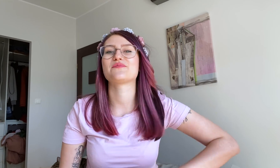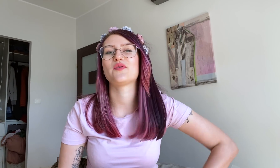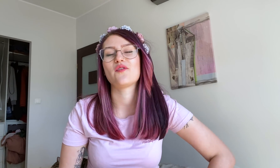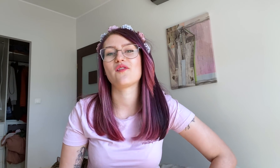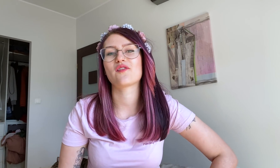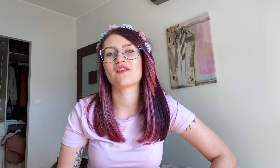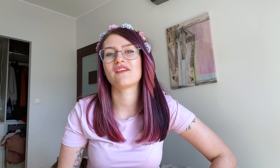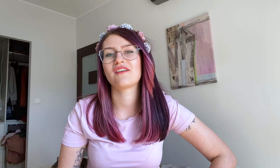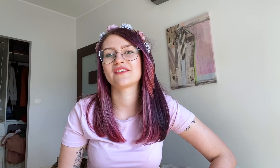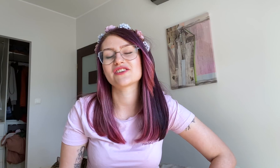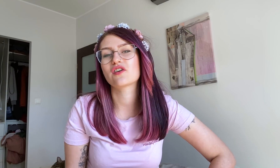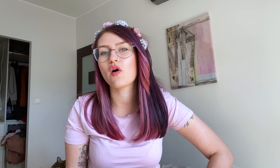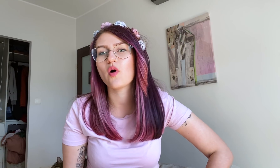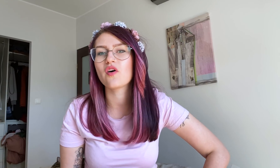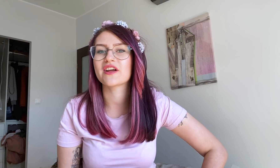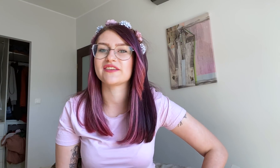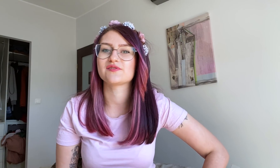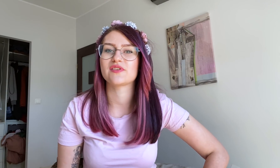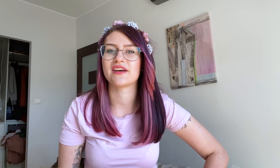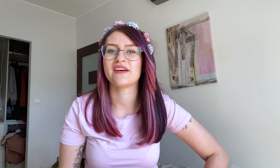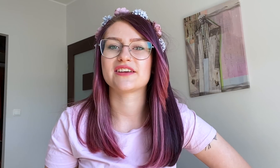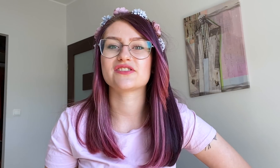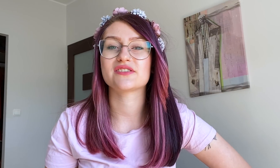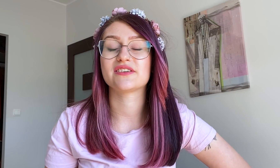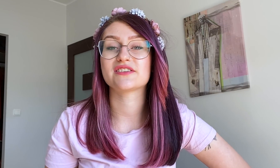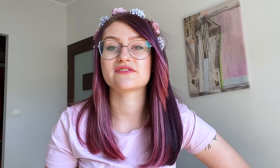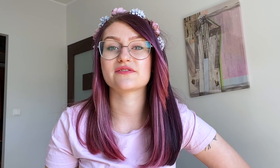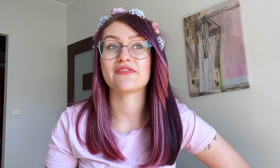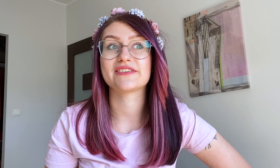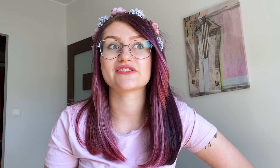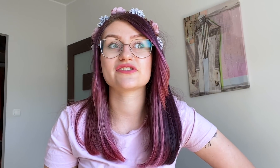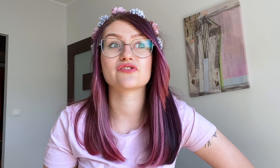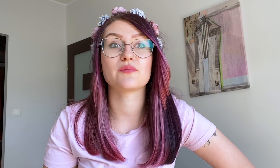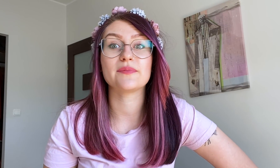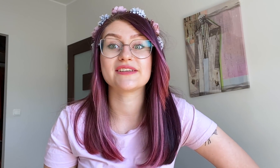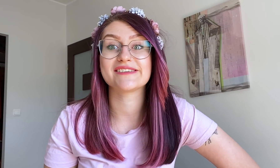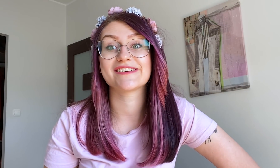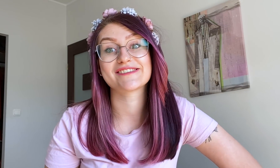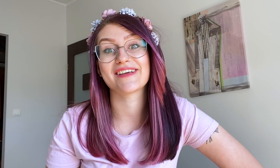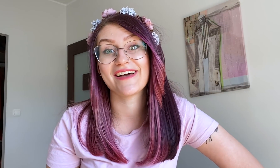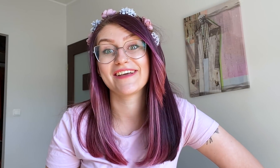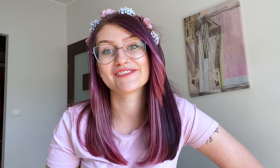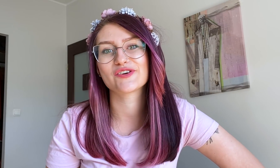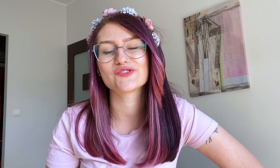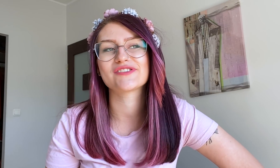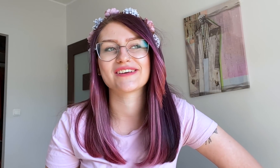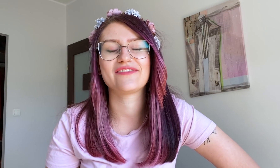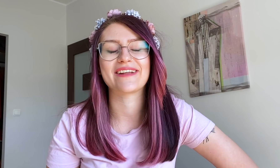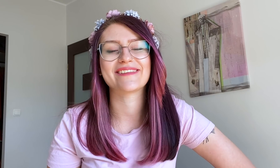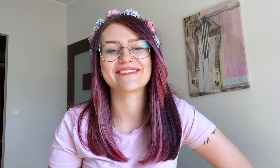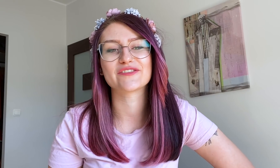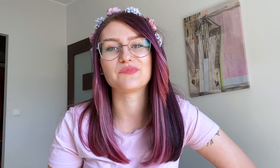bo nasze koło organizuje też fajne rzeczy. Mam nadzieję, że jak skończy się ta kwarantanna